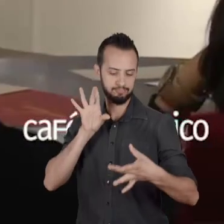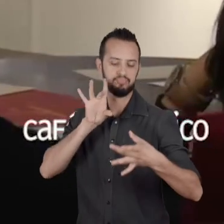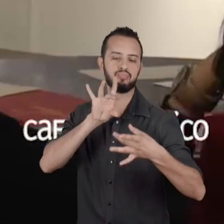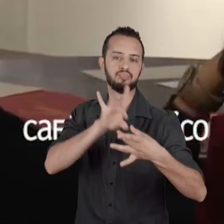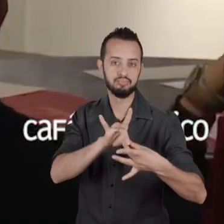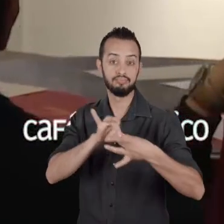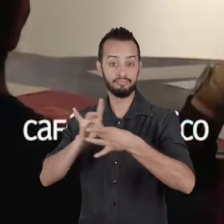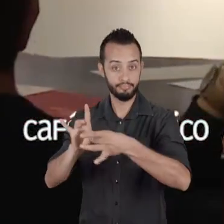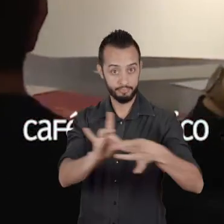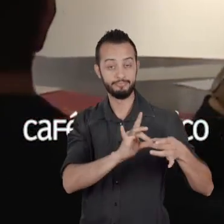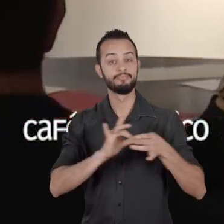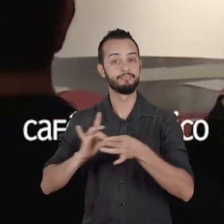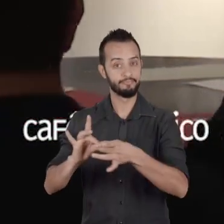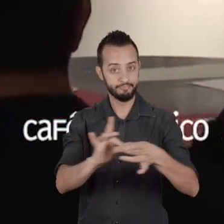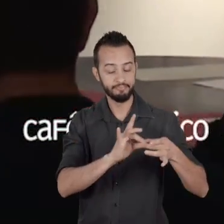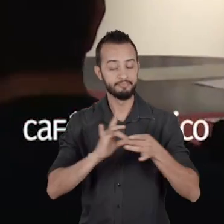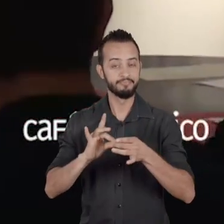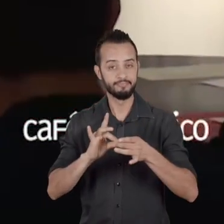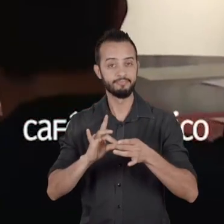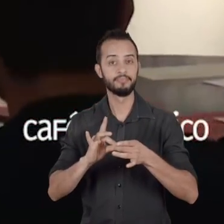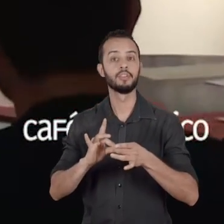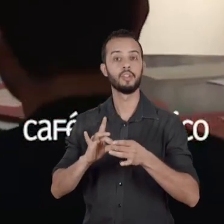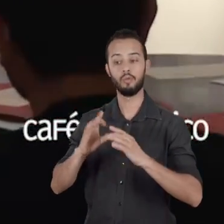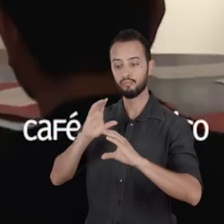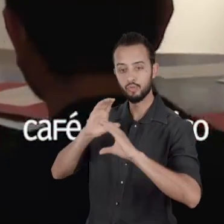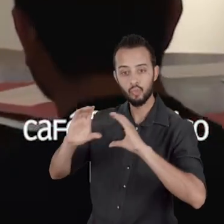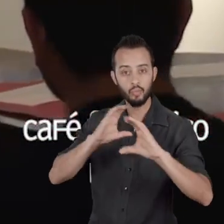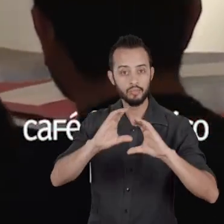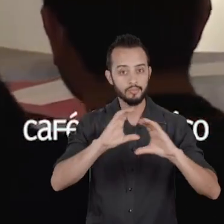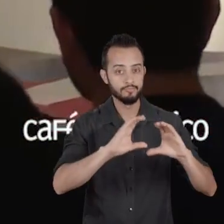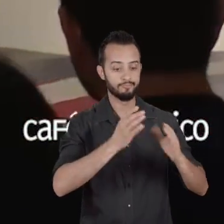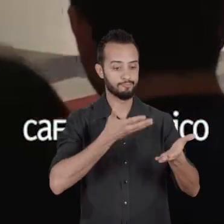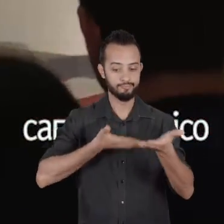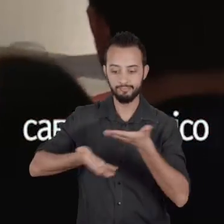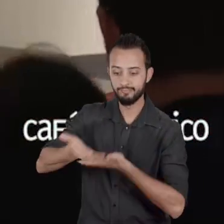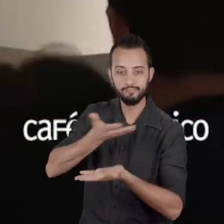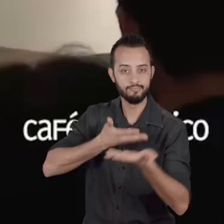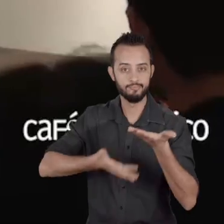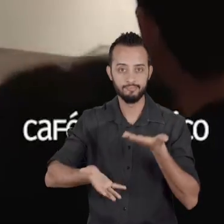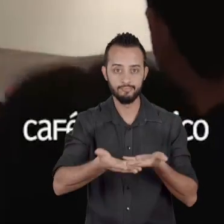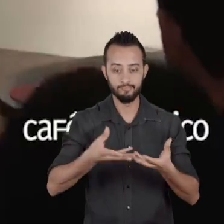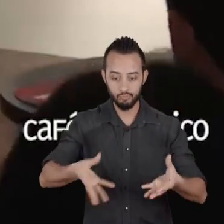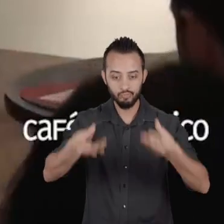a cultura que nos fornece os instrumentos de comunicação e de compreensão,